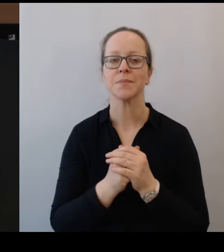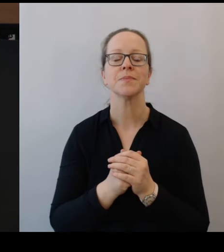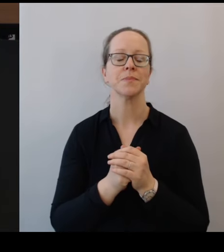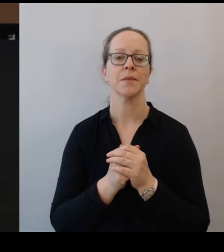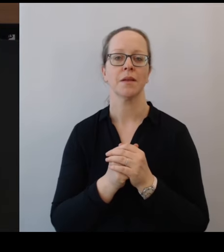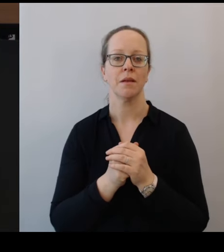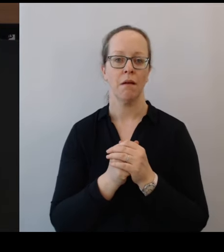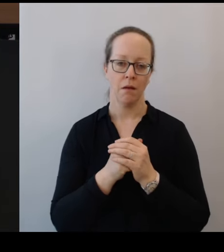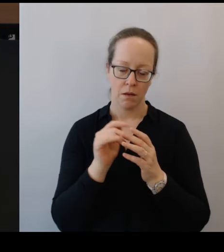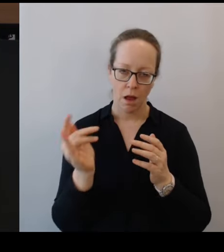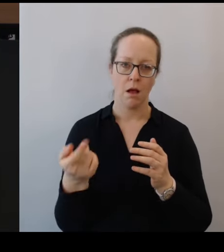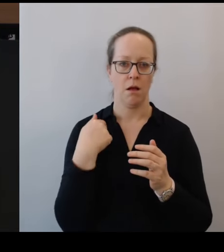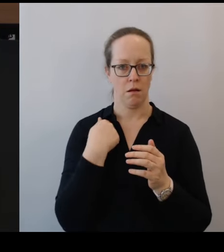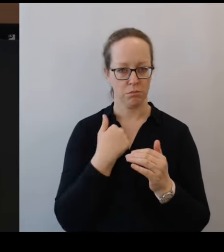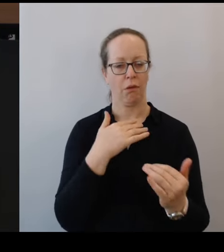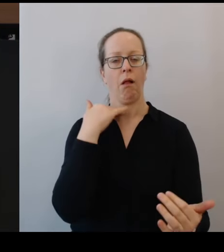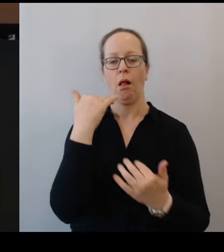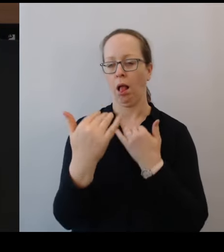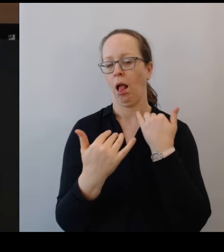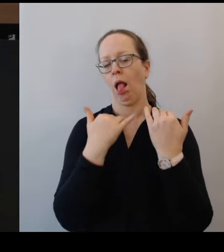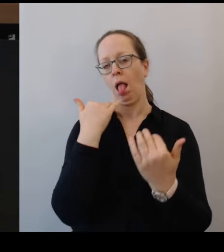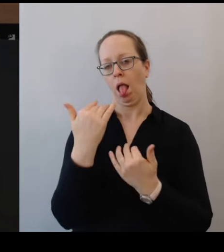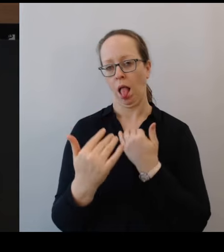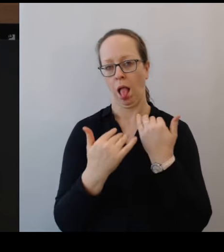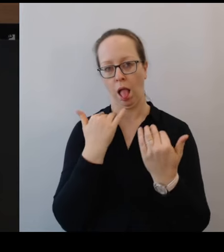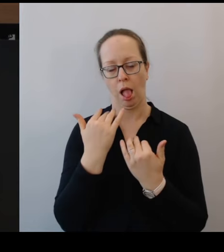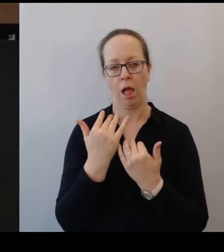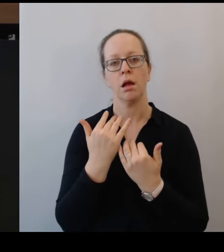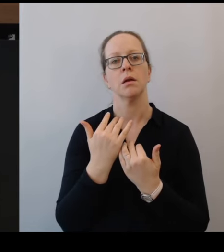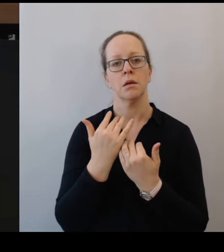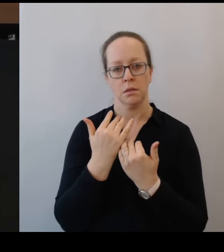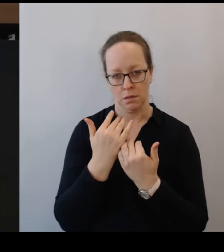mieten kann, hat mein Vorredner von der CDU ja ganz gut hier wieder gezeigt. (Beifall)